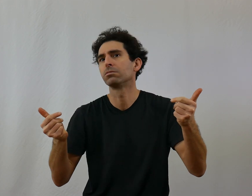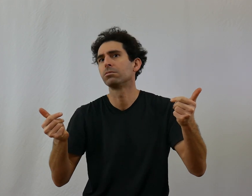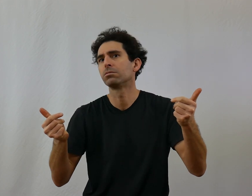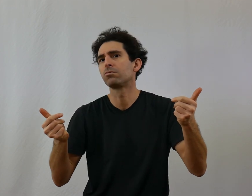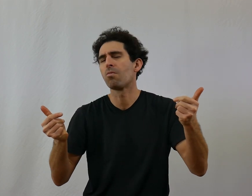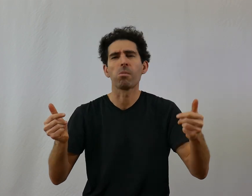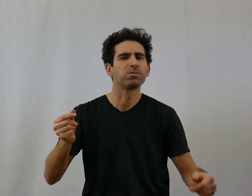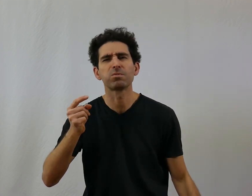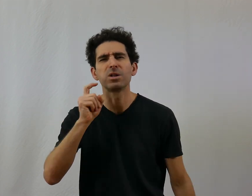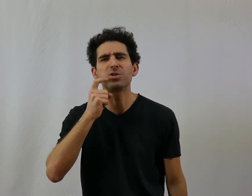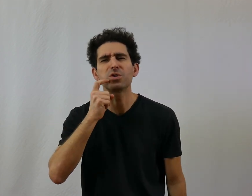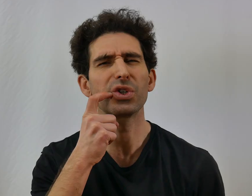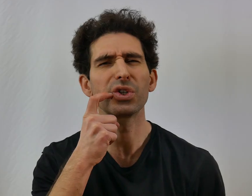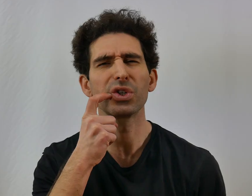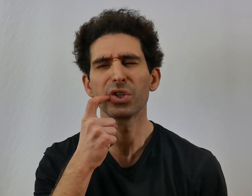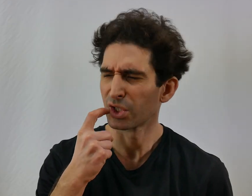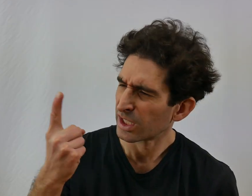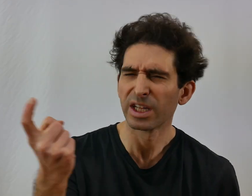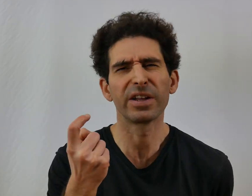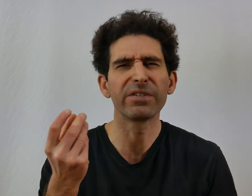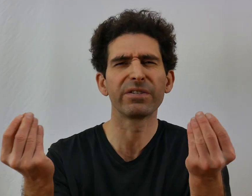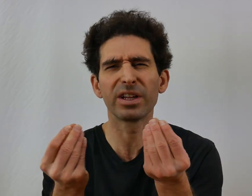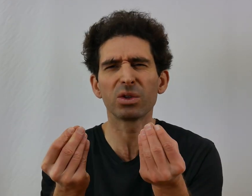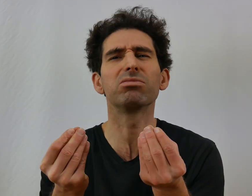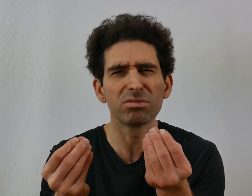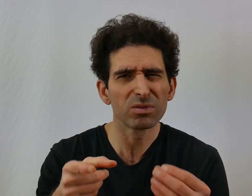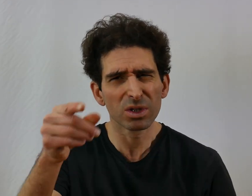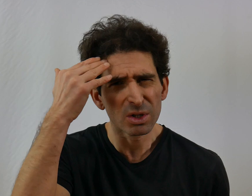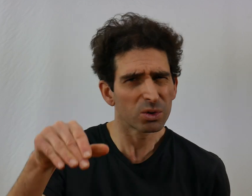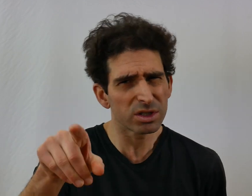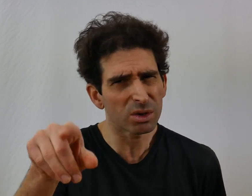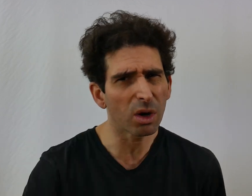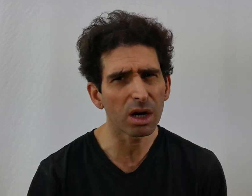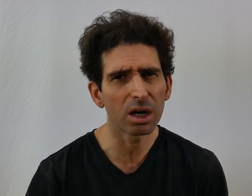Au fait, d'où vient le sucre ? Tu le sais toi ?